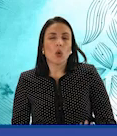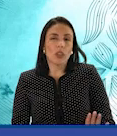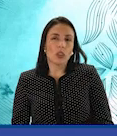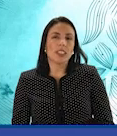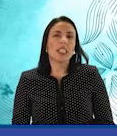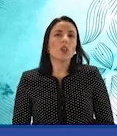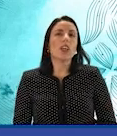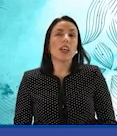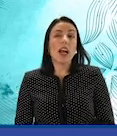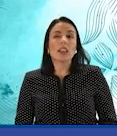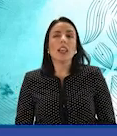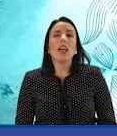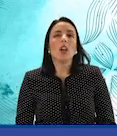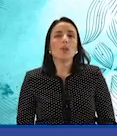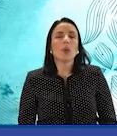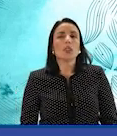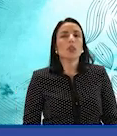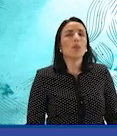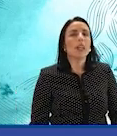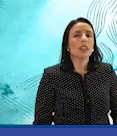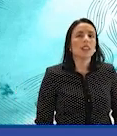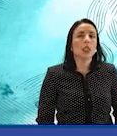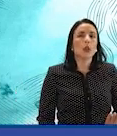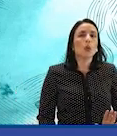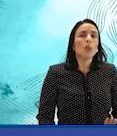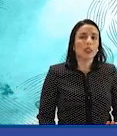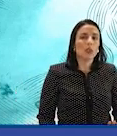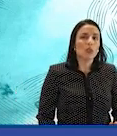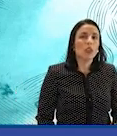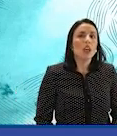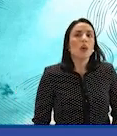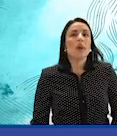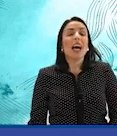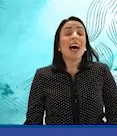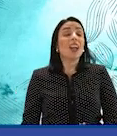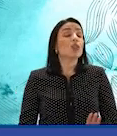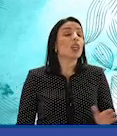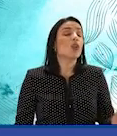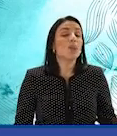cuando les digo que dejar de lado la aprobación para atender documentos a los que no le